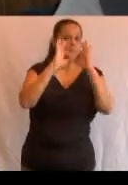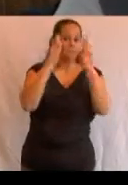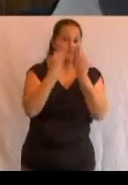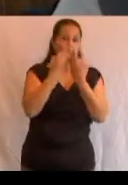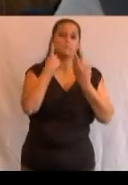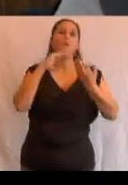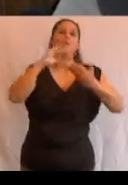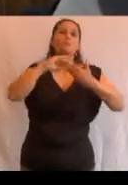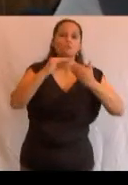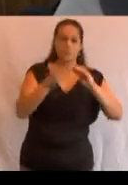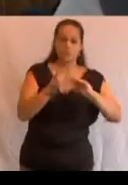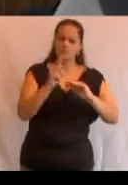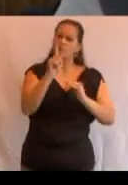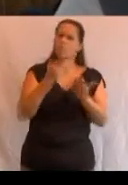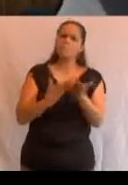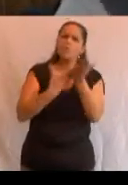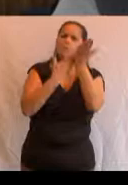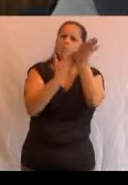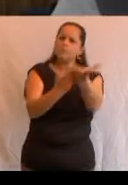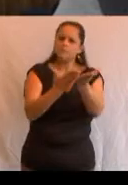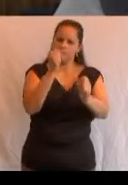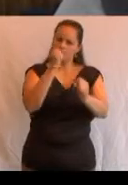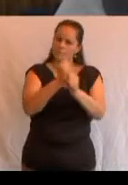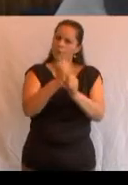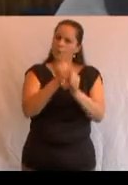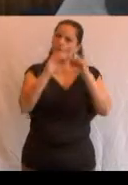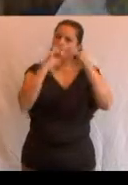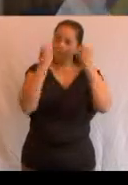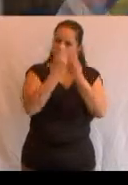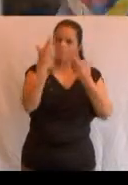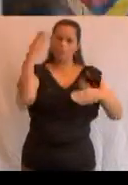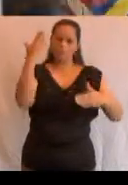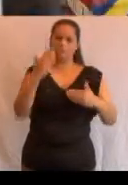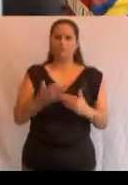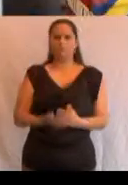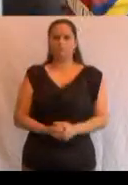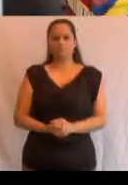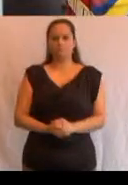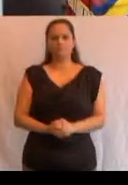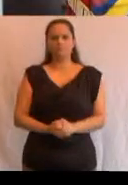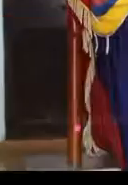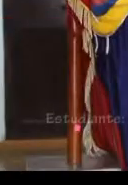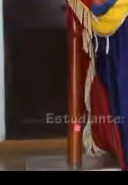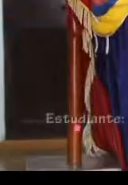dentro de una propuesta de trabajo de una organización política determinada Buenas tardes queremos agradecerles muchísimo